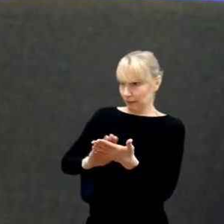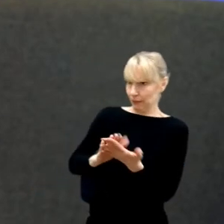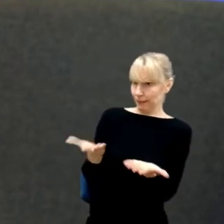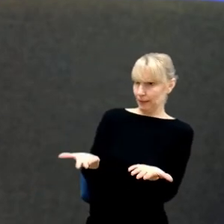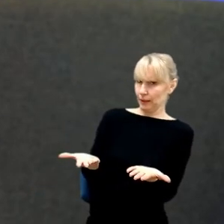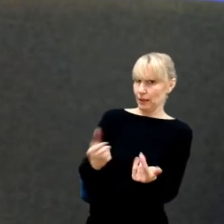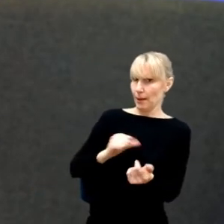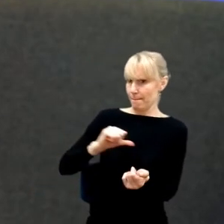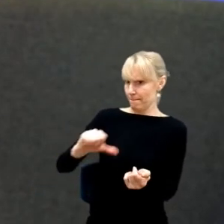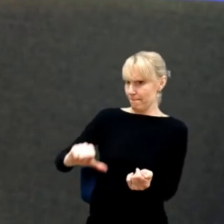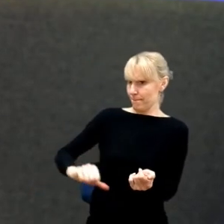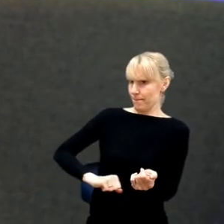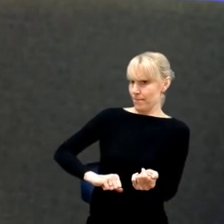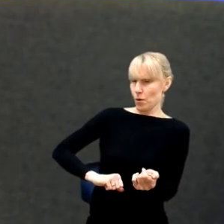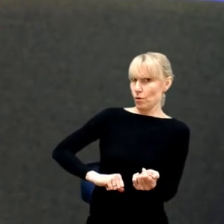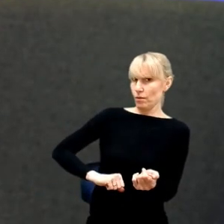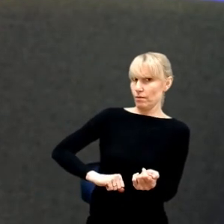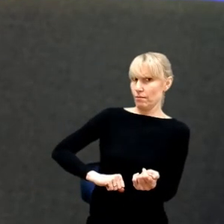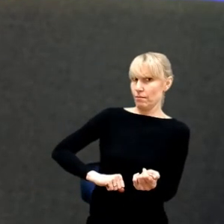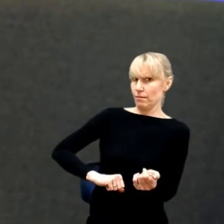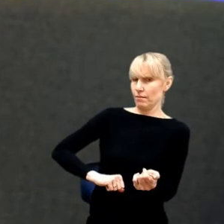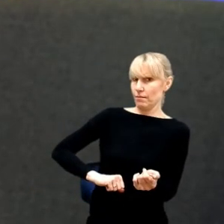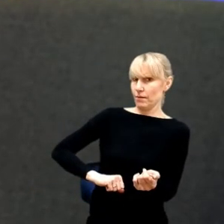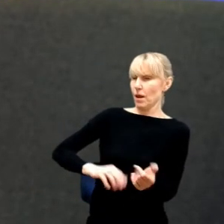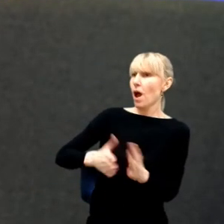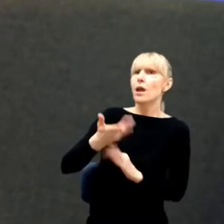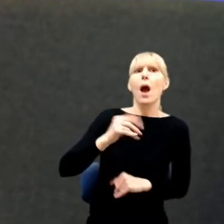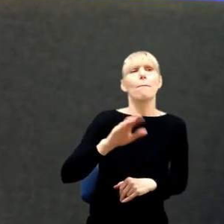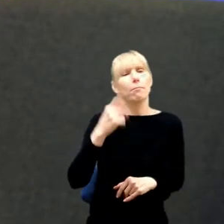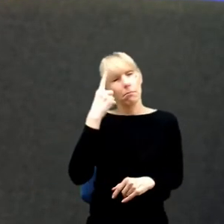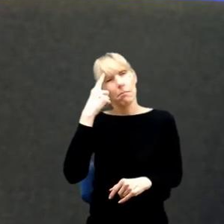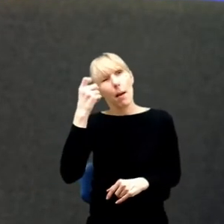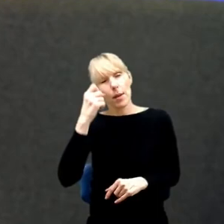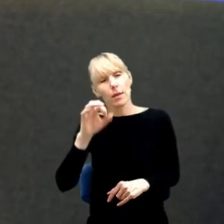Ja sam po swoim doświadczeniu pamiętam, że nad Jeziorem Kierskim,